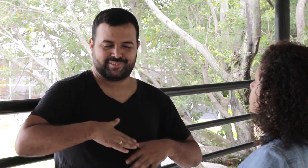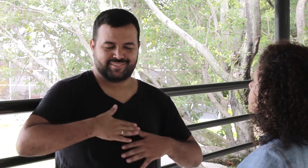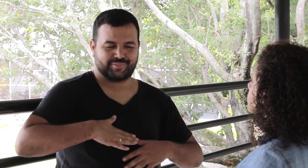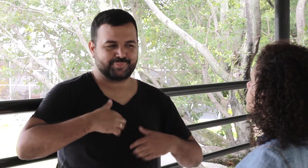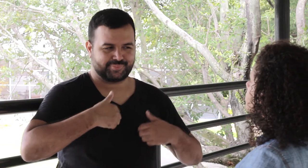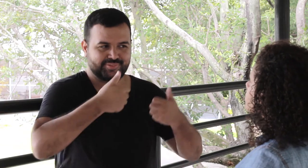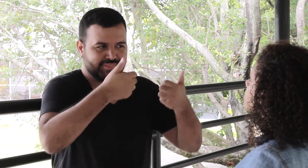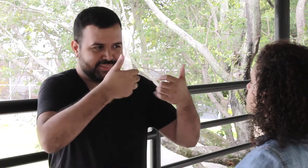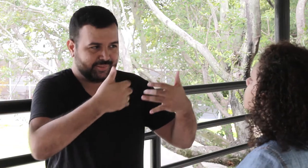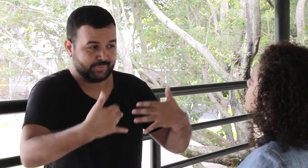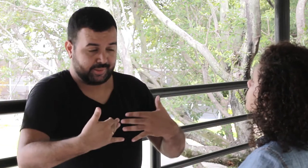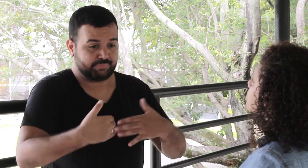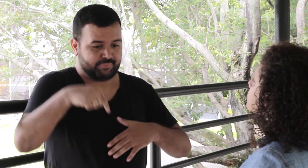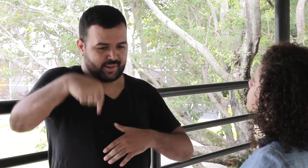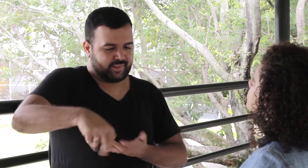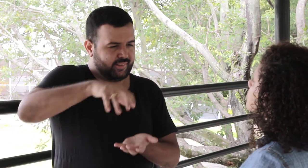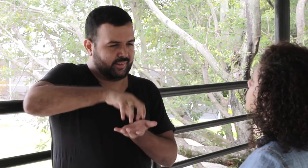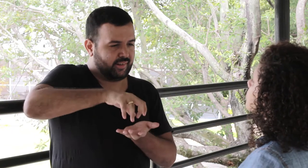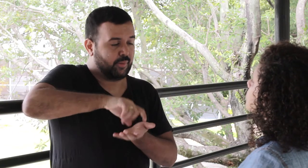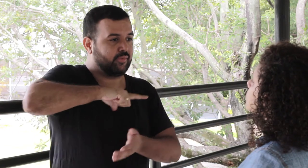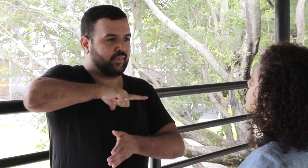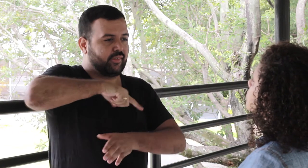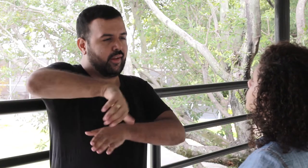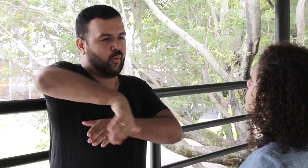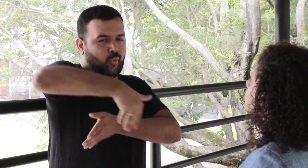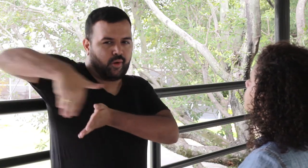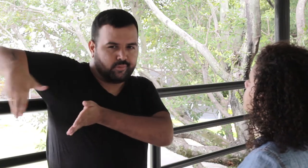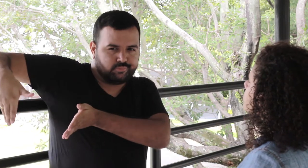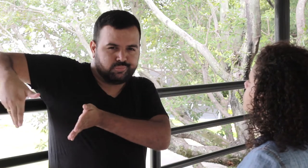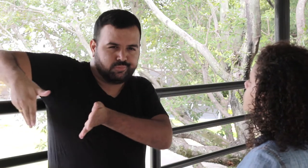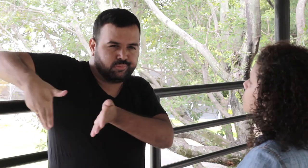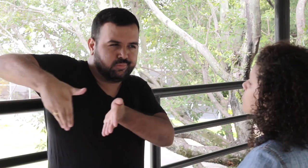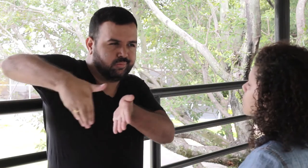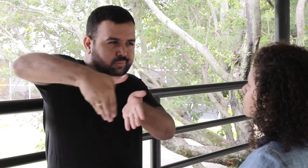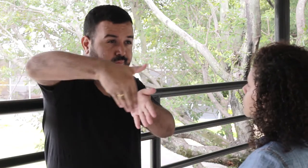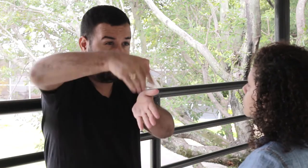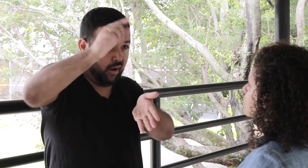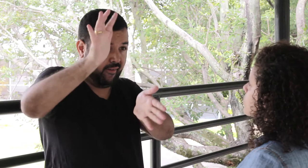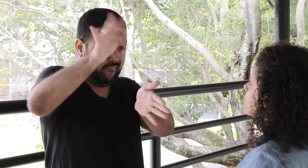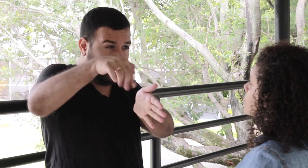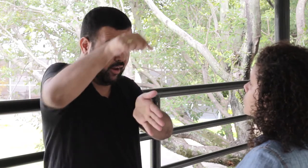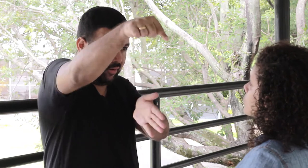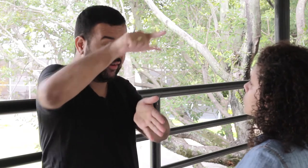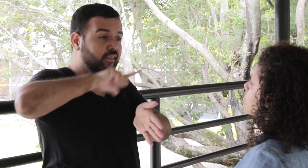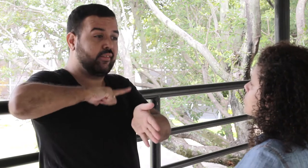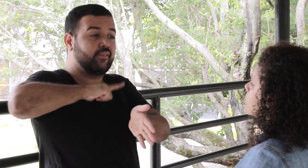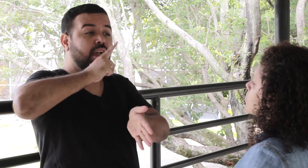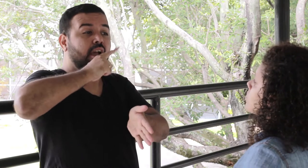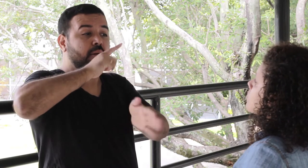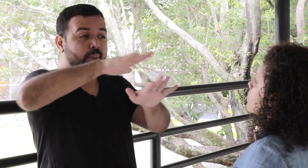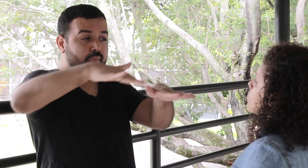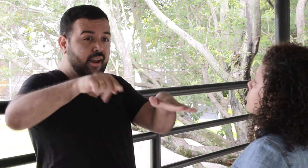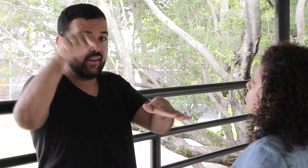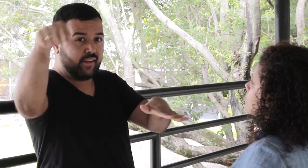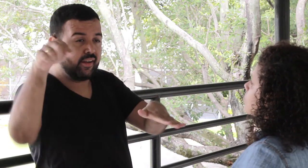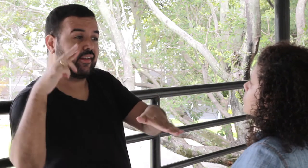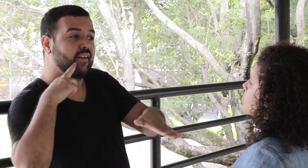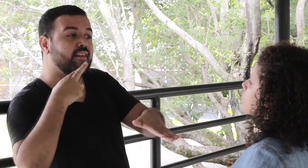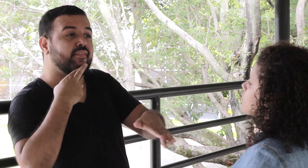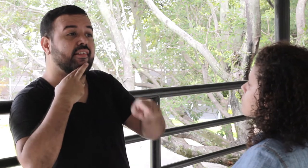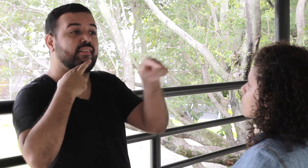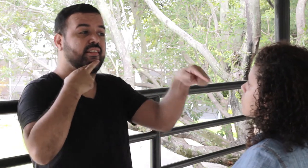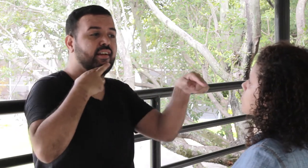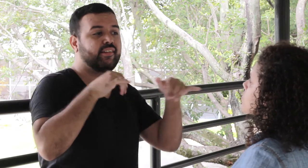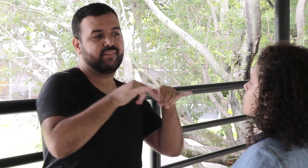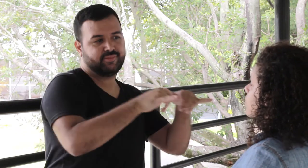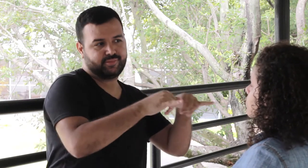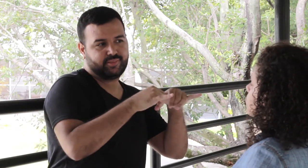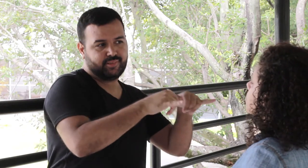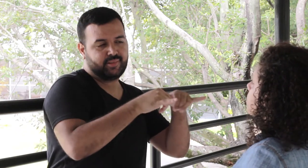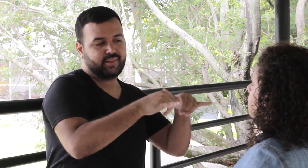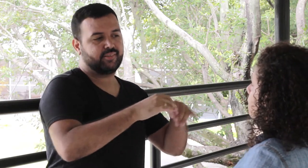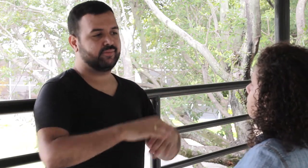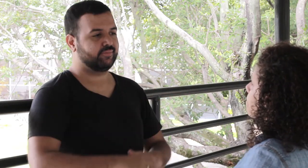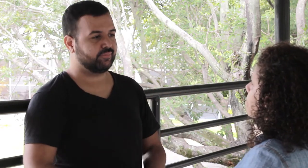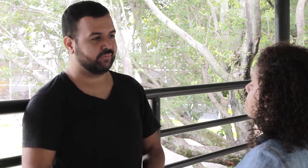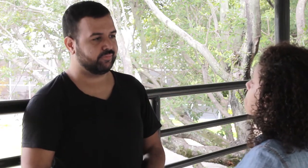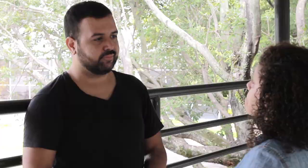Calma, vou explicar. Seguindo em direção à praia tem restaurante e supermercado.